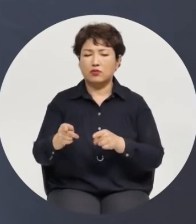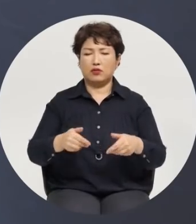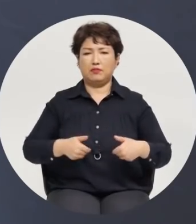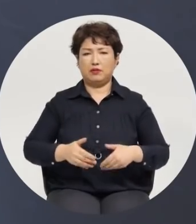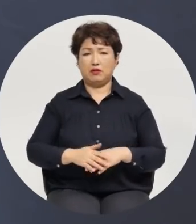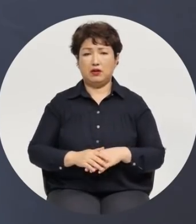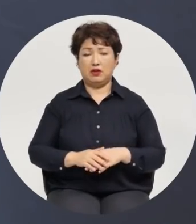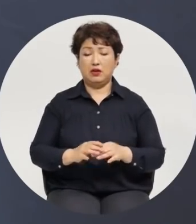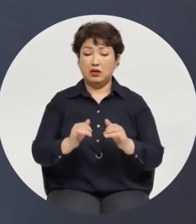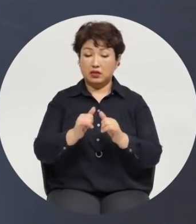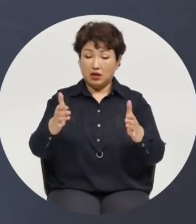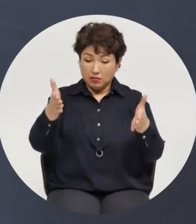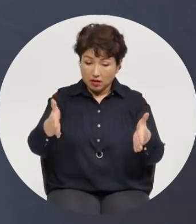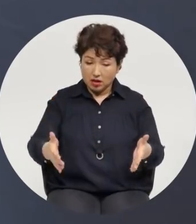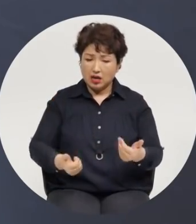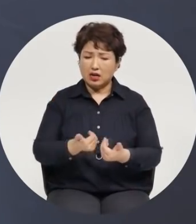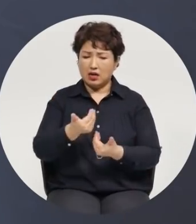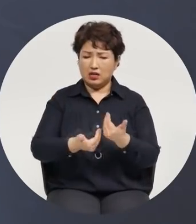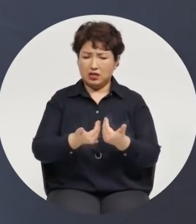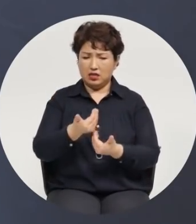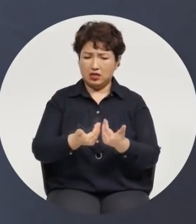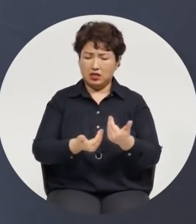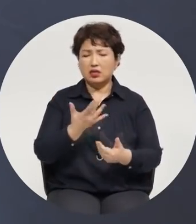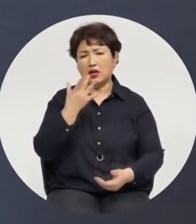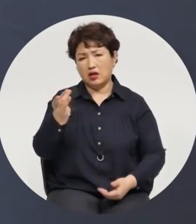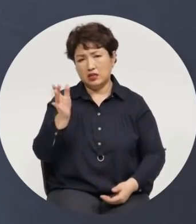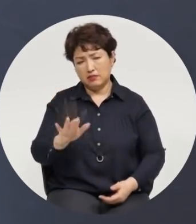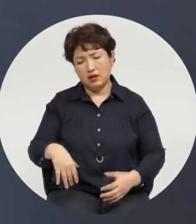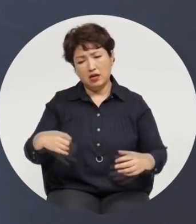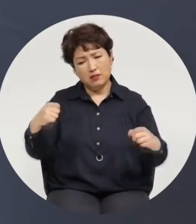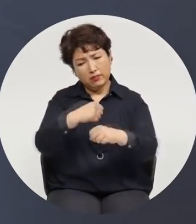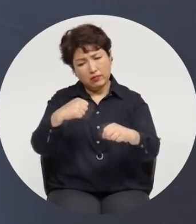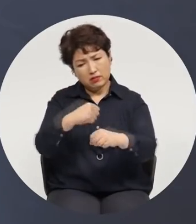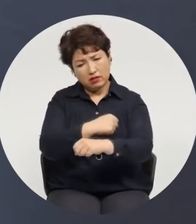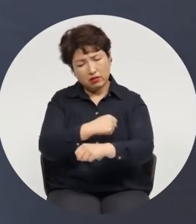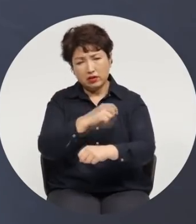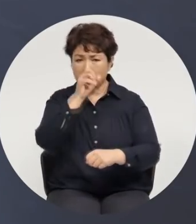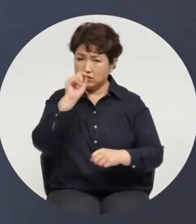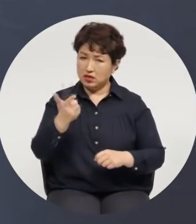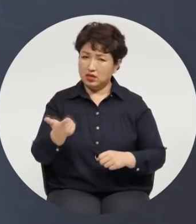"사람이 살면서 갈등이 있을 수 있지만 폭력으로 해결하는 것은 옳지 않다"